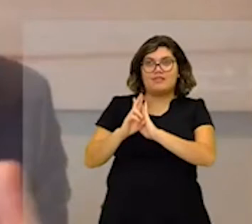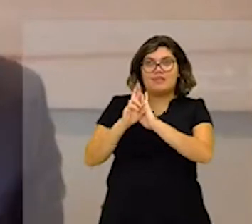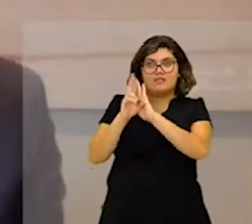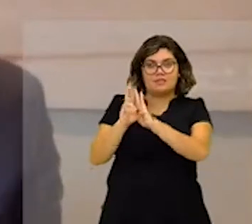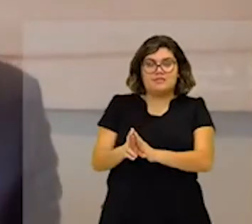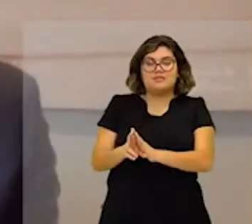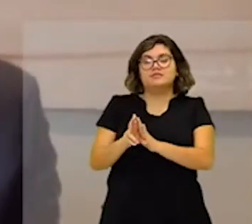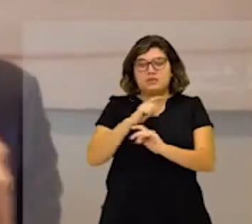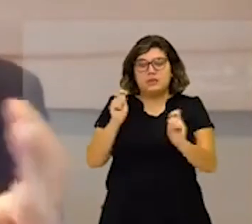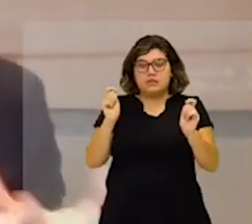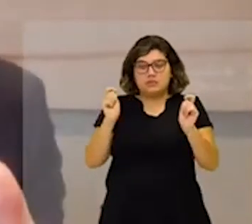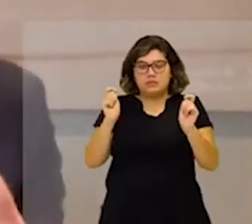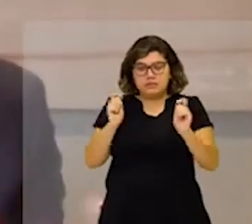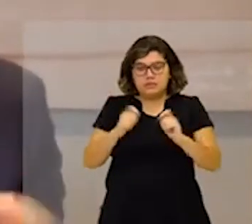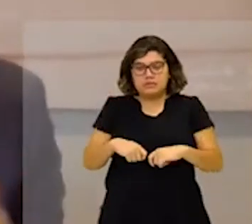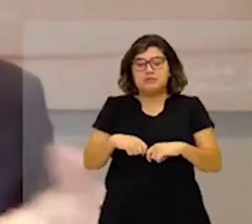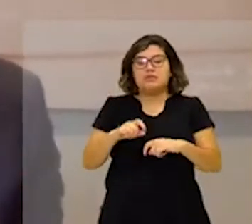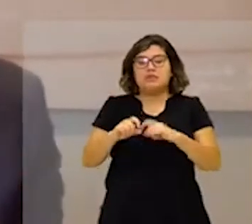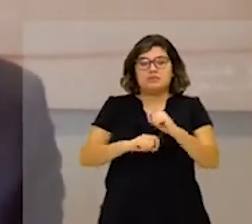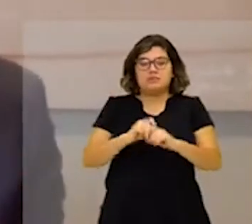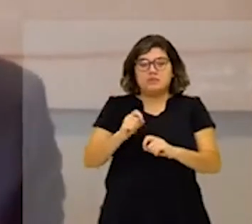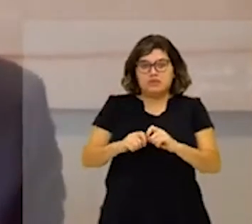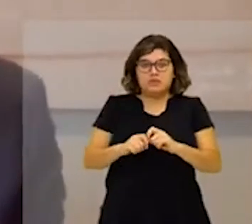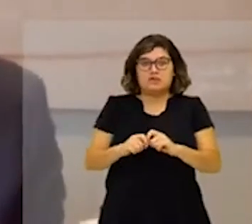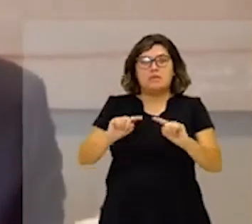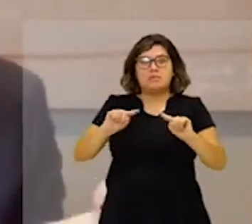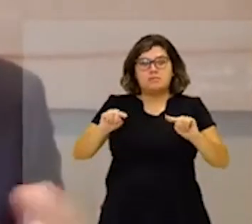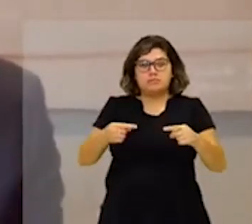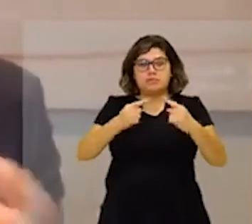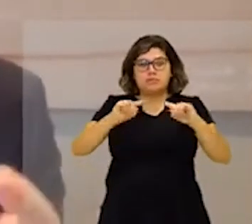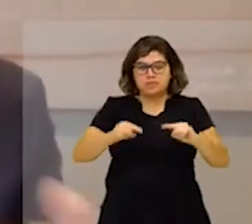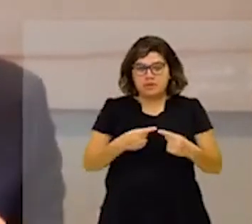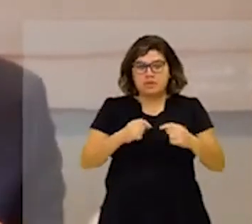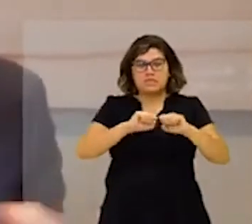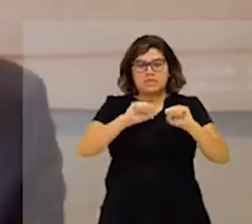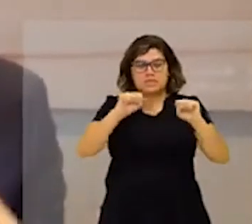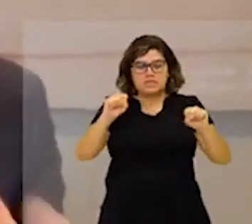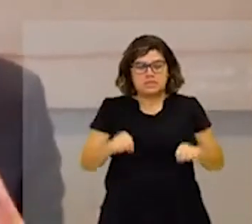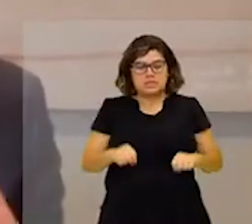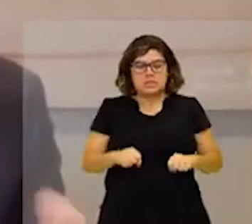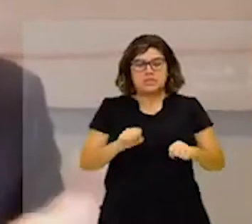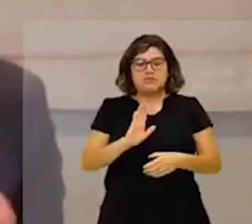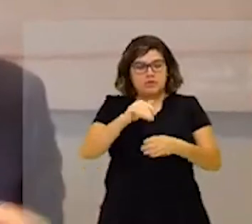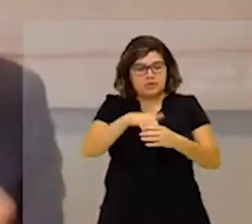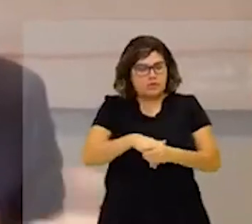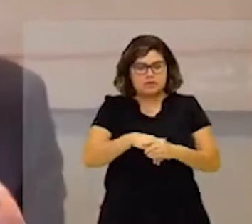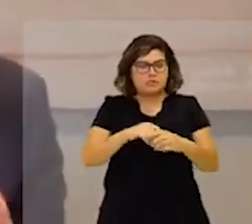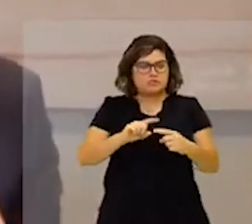que é quatro utilizando o nosso sistema eletrônico de votação até mesmo depois não me nas pessoas que